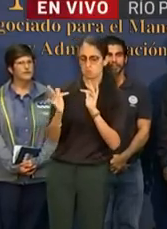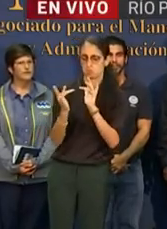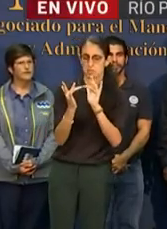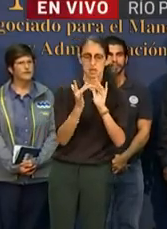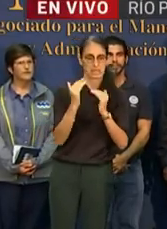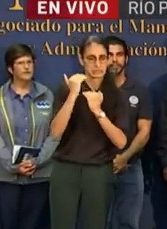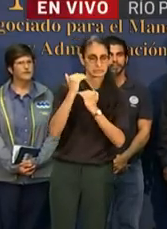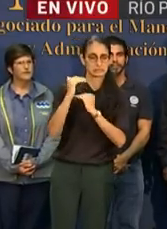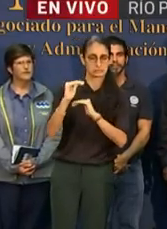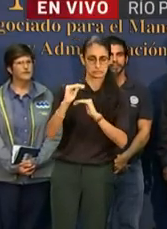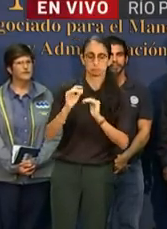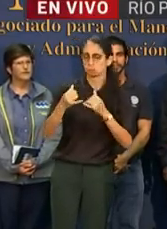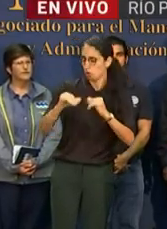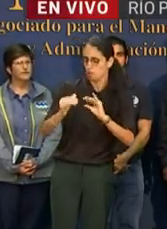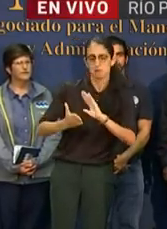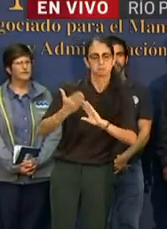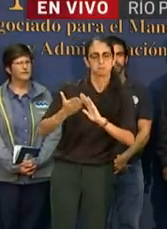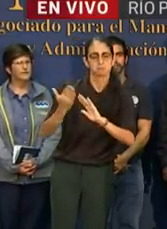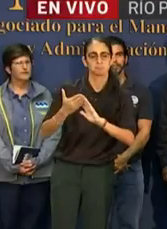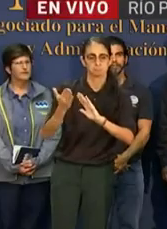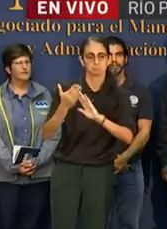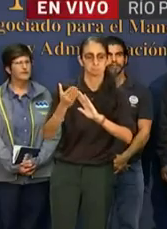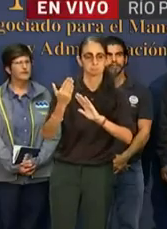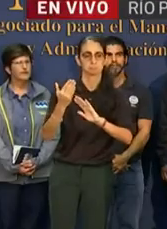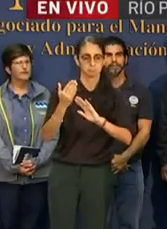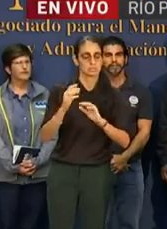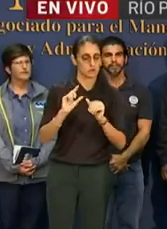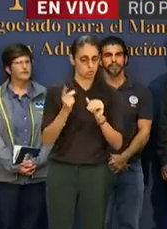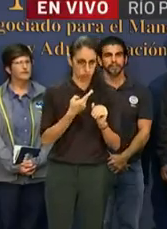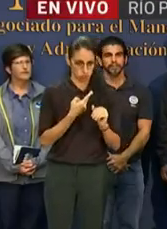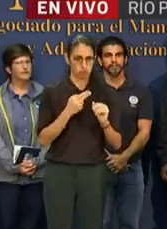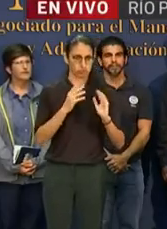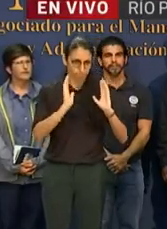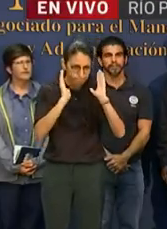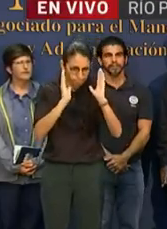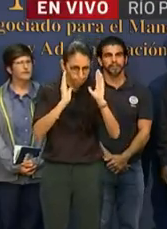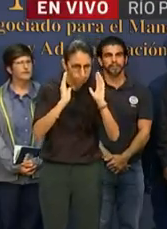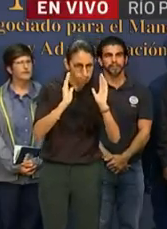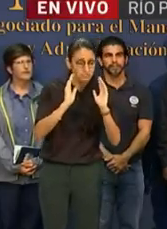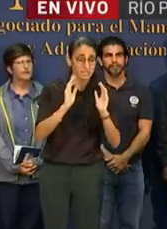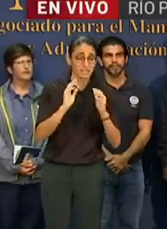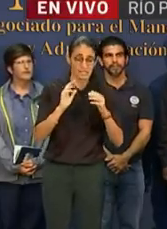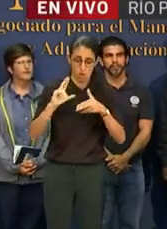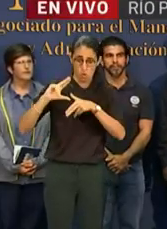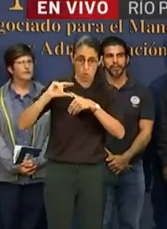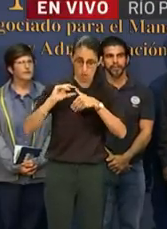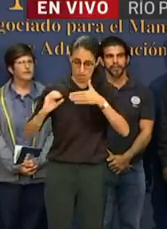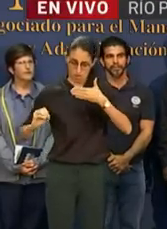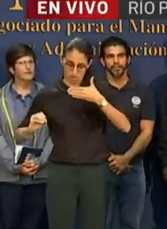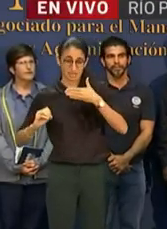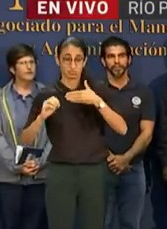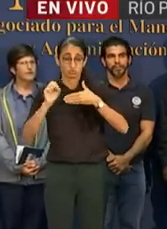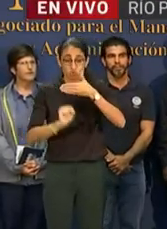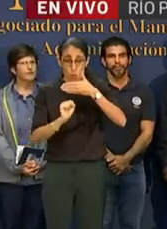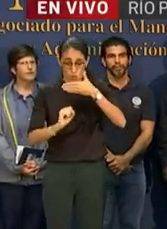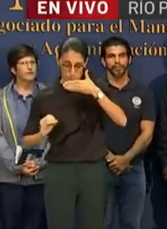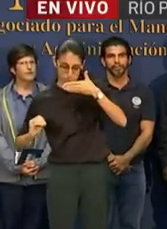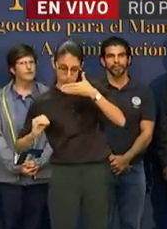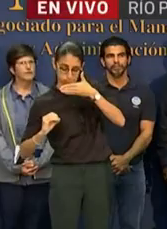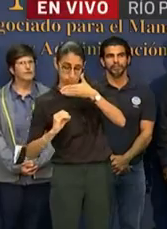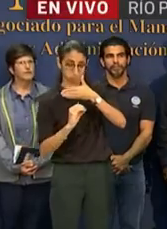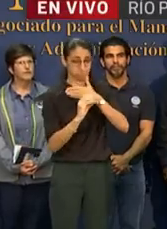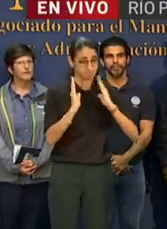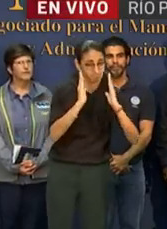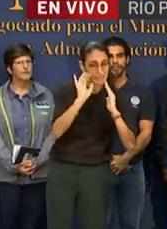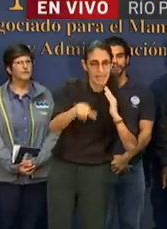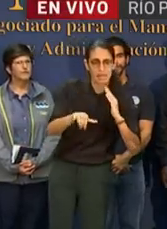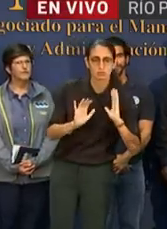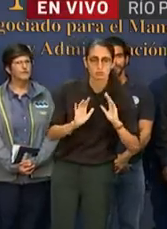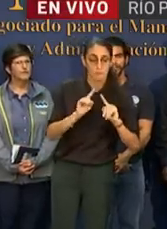MANTUVO FUNCIONANDO, TENEMOS